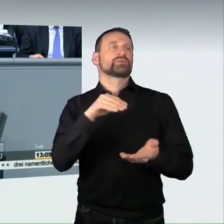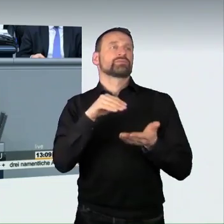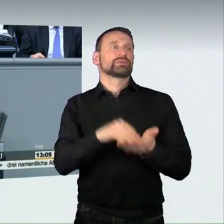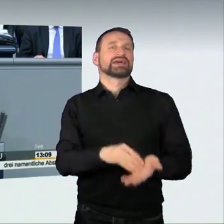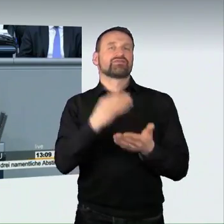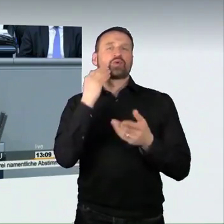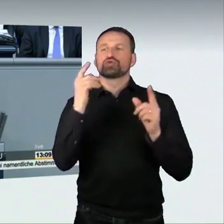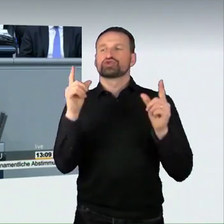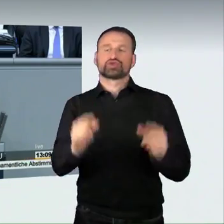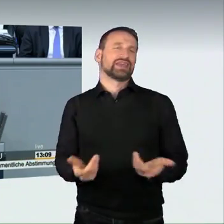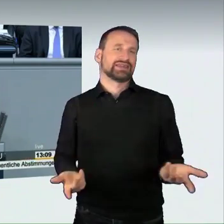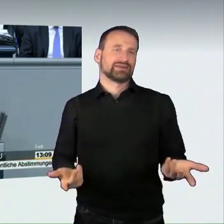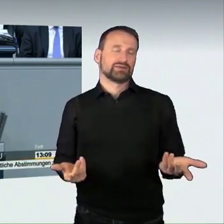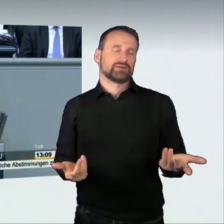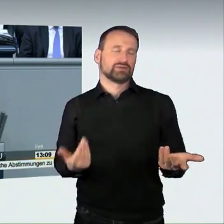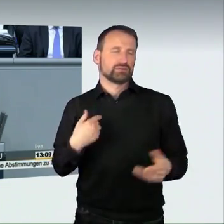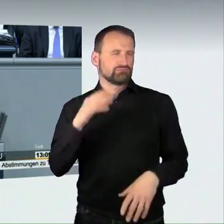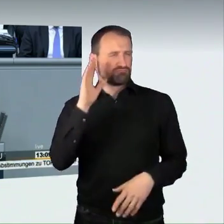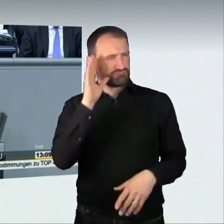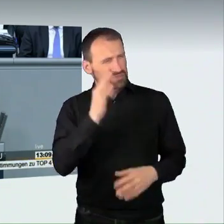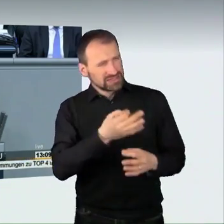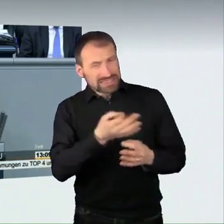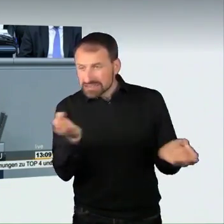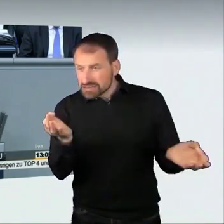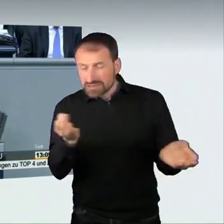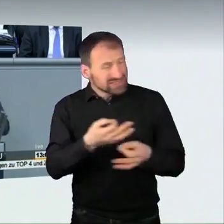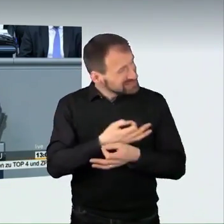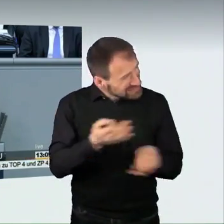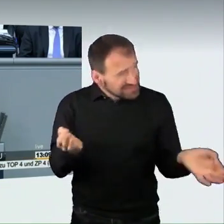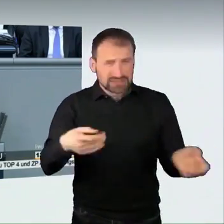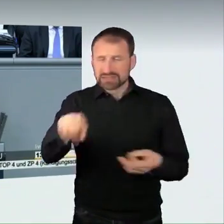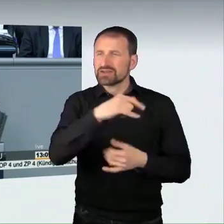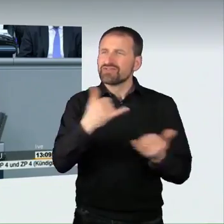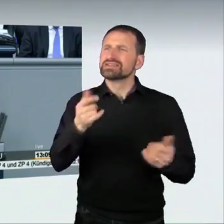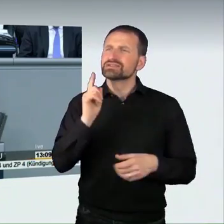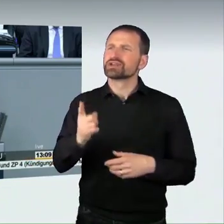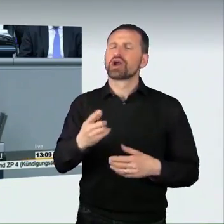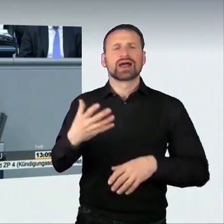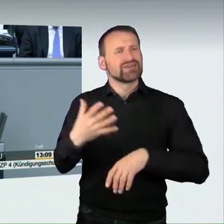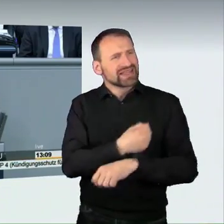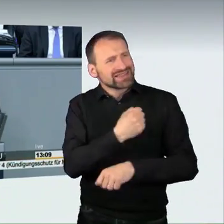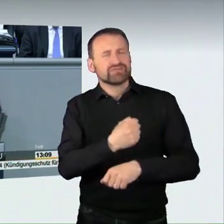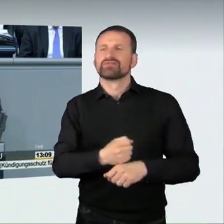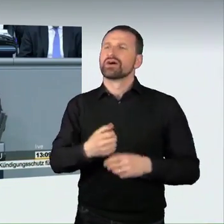auf Dauer effektiv, nachhaltig und bezahlbar für beide Seiten,